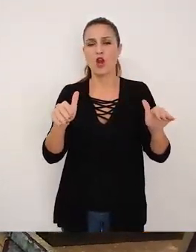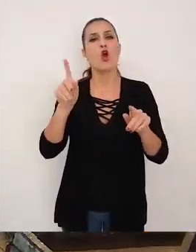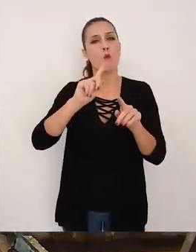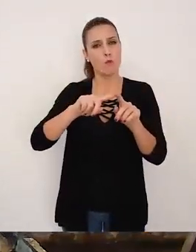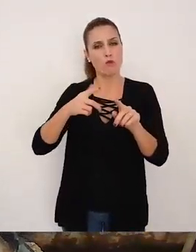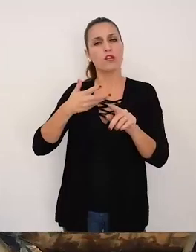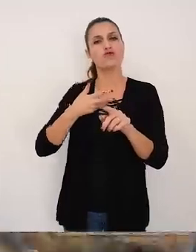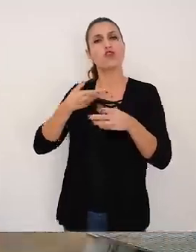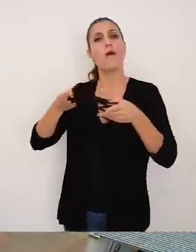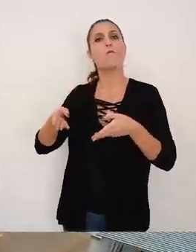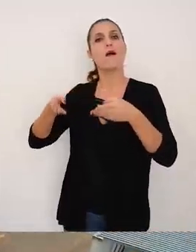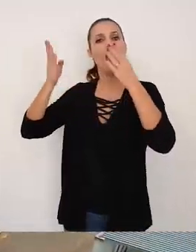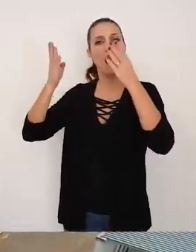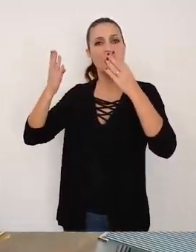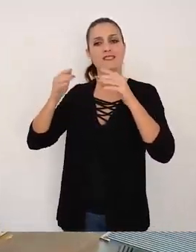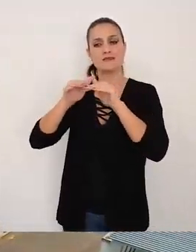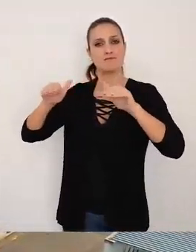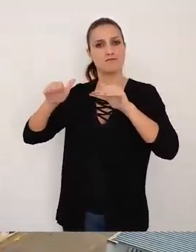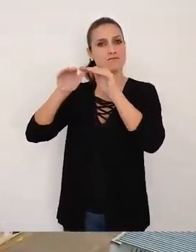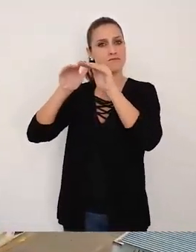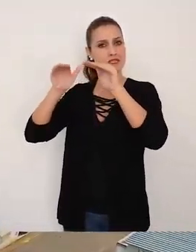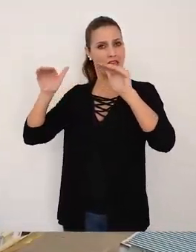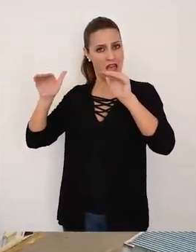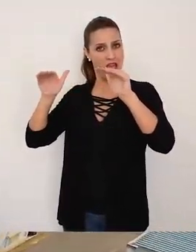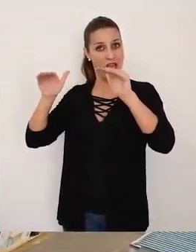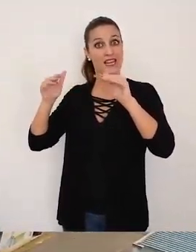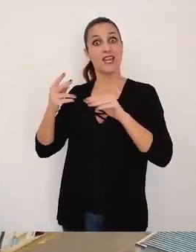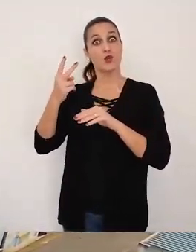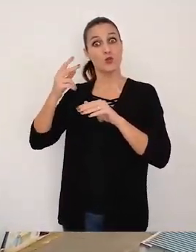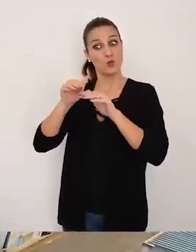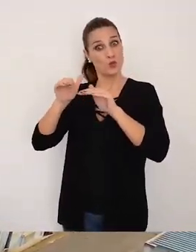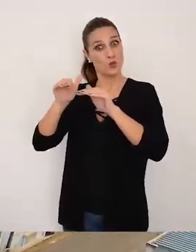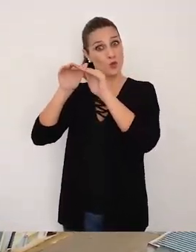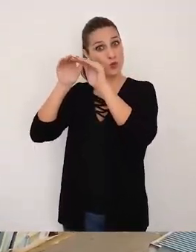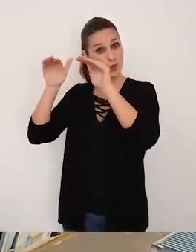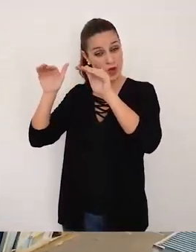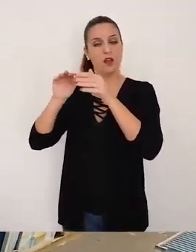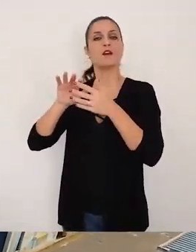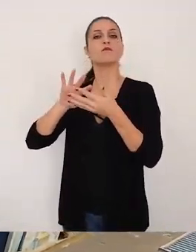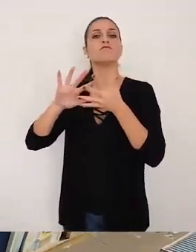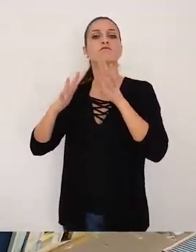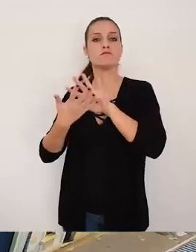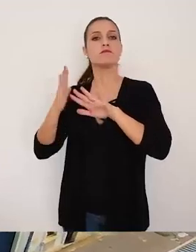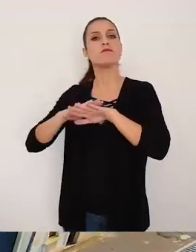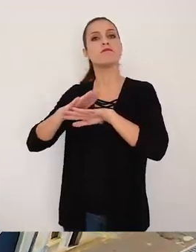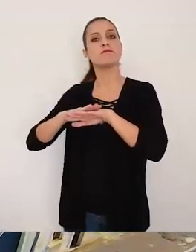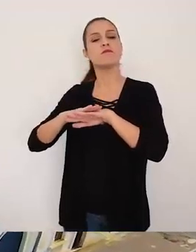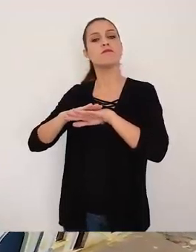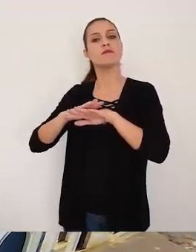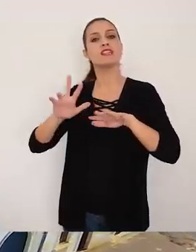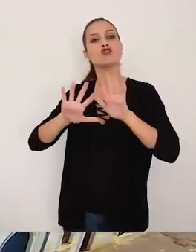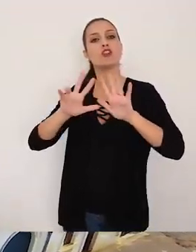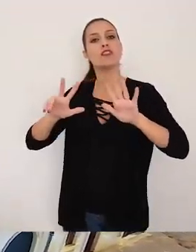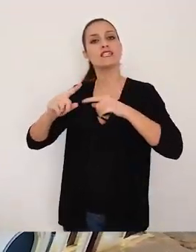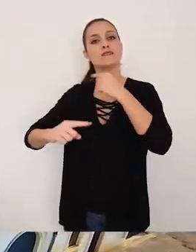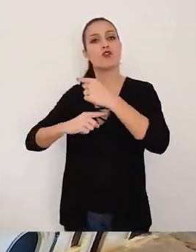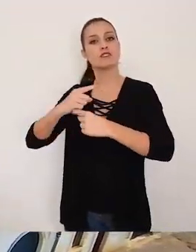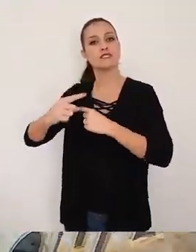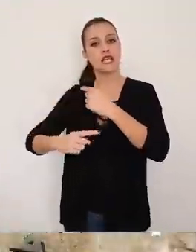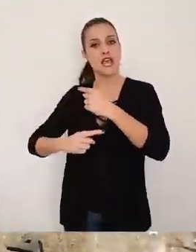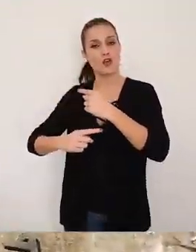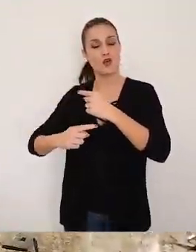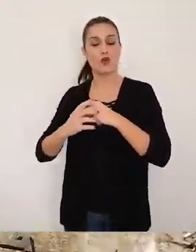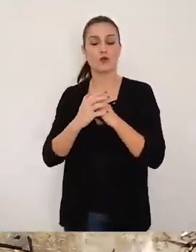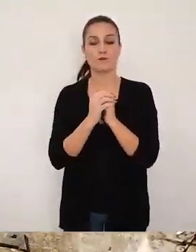importanti esempi di palazzi, frutto del rinnovamento edilizio e della crescita economica del secolo diciottesimo.